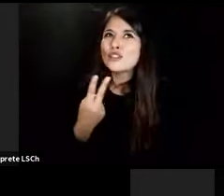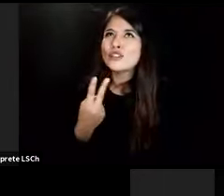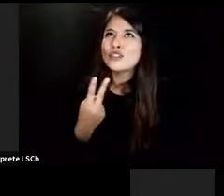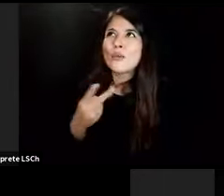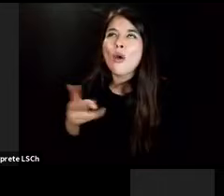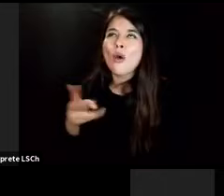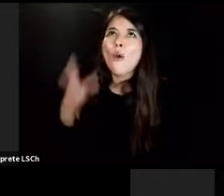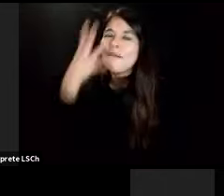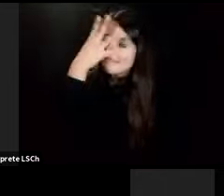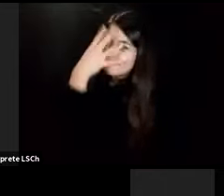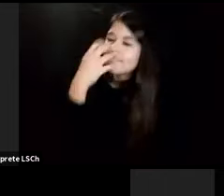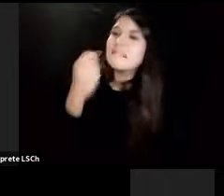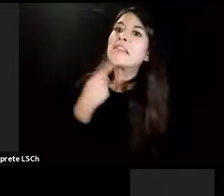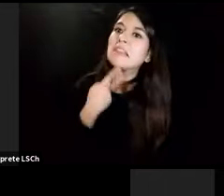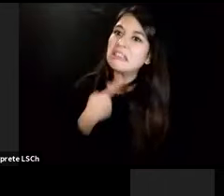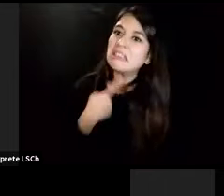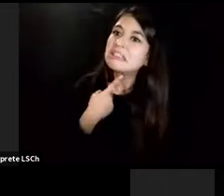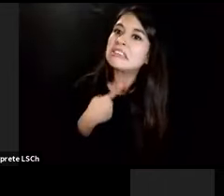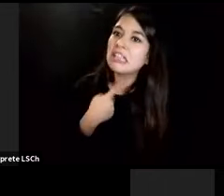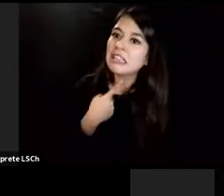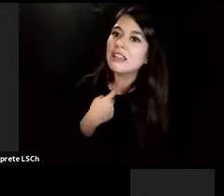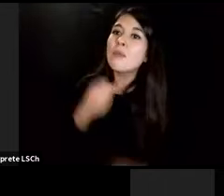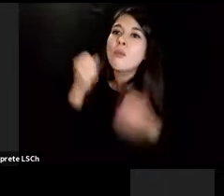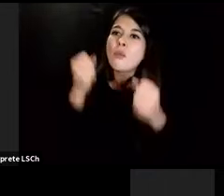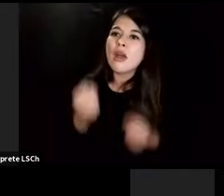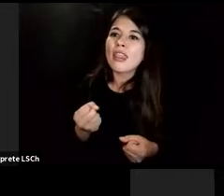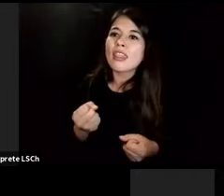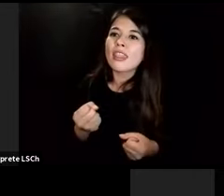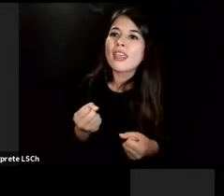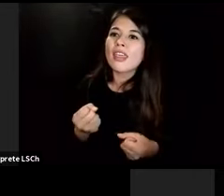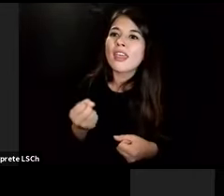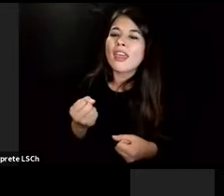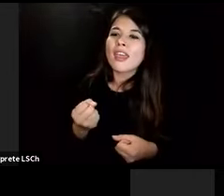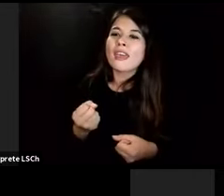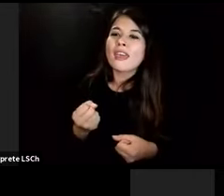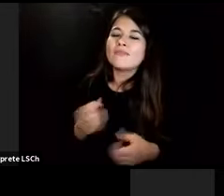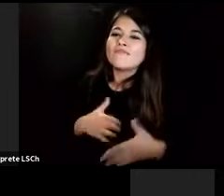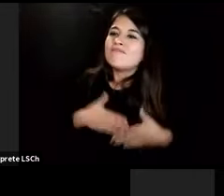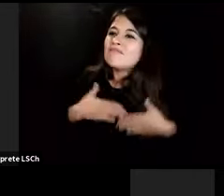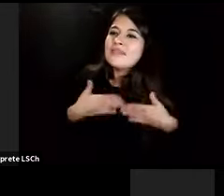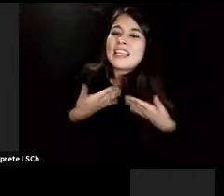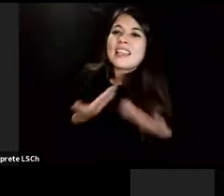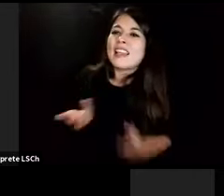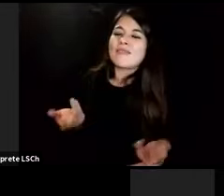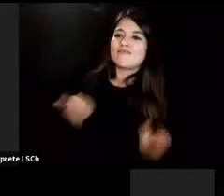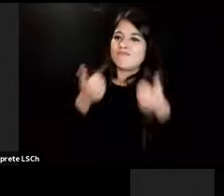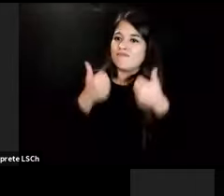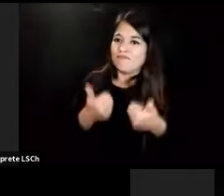probablemente se van a reencantar más con ese libro. Y acá hay un punto que es muy importante y que olvide comentarlo